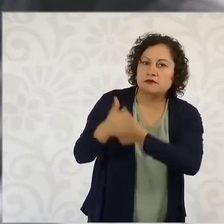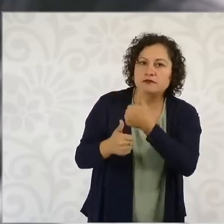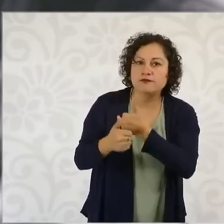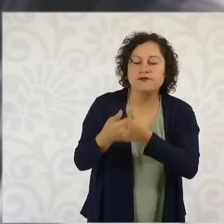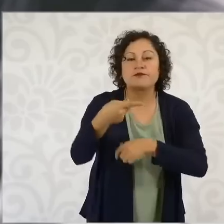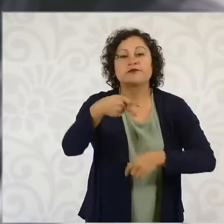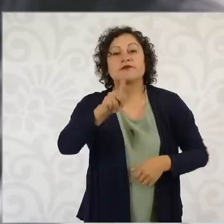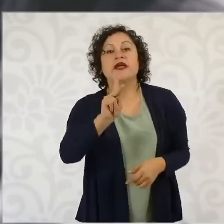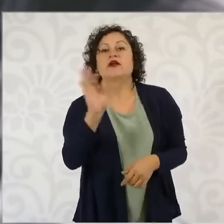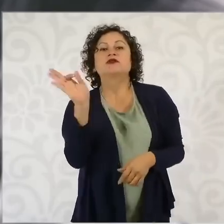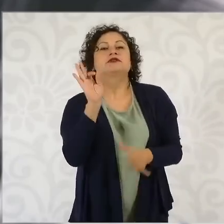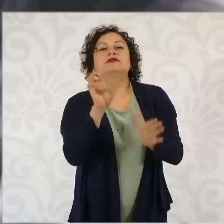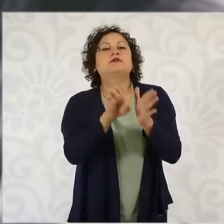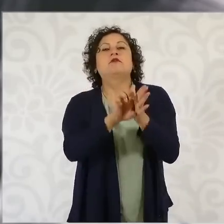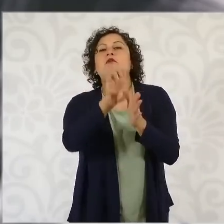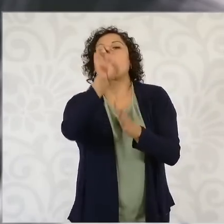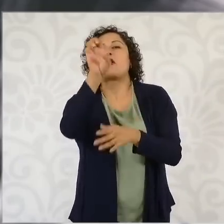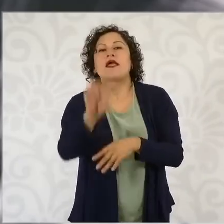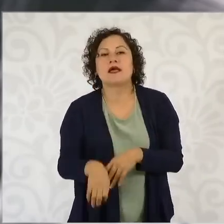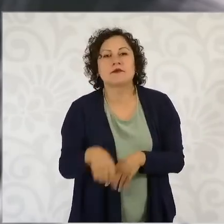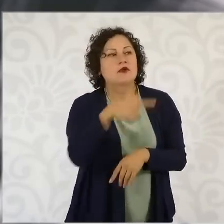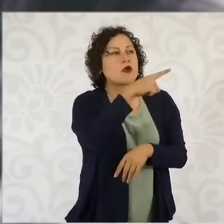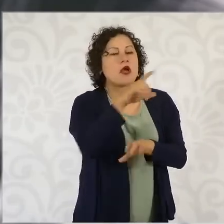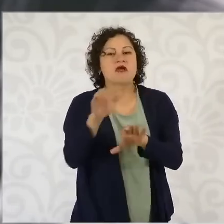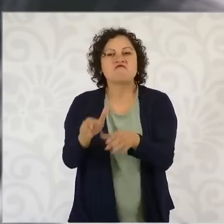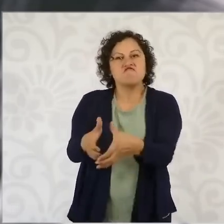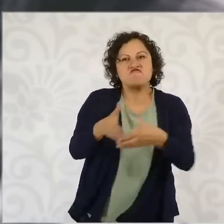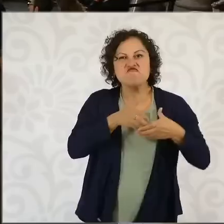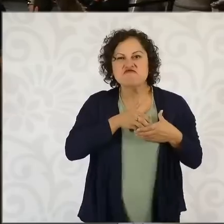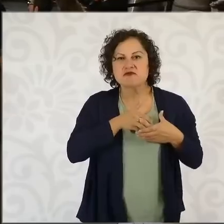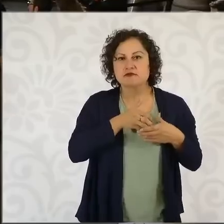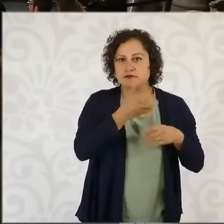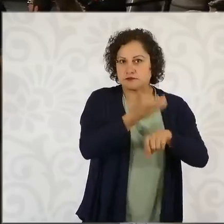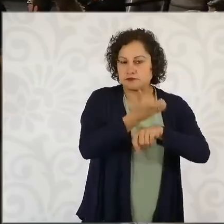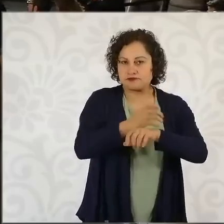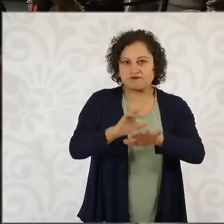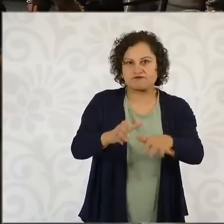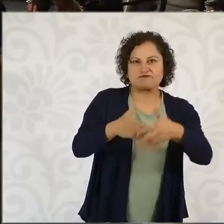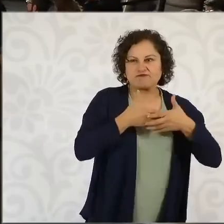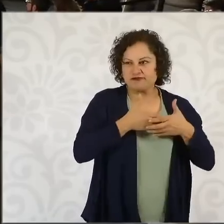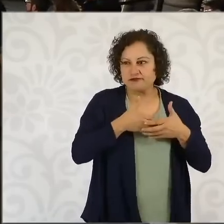si llegara a ocurrir eso que además difícilmente va a ocurrir Porque una empresa de autos no se va